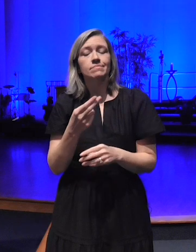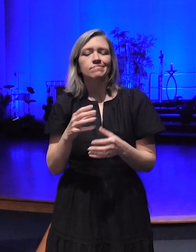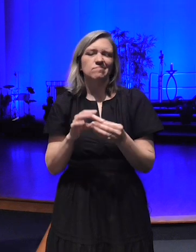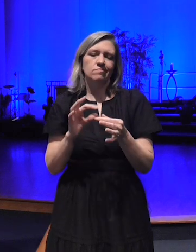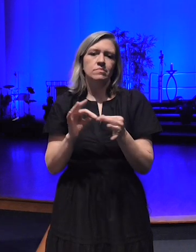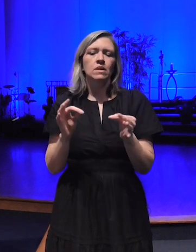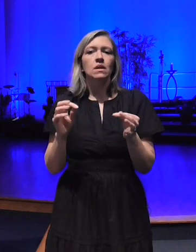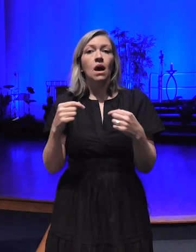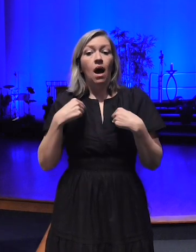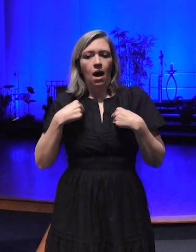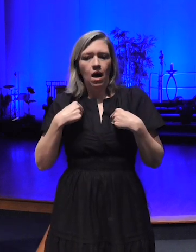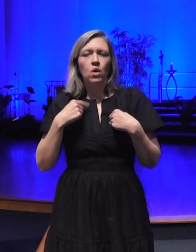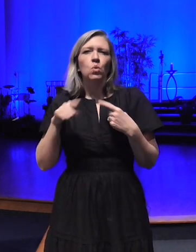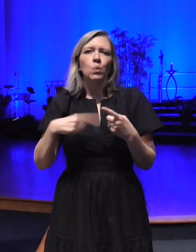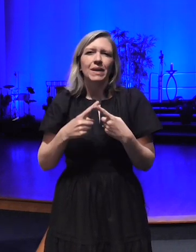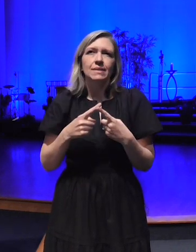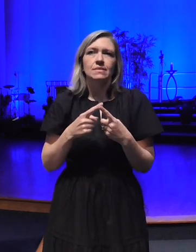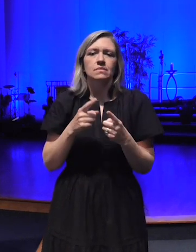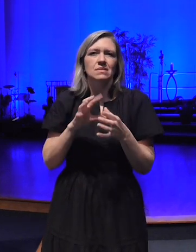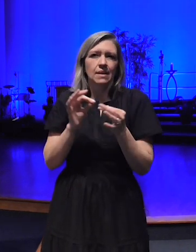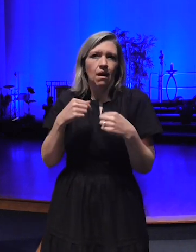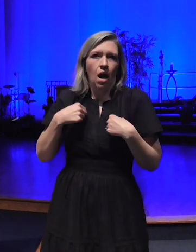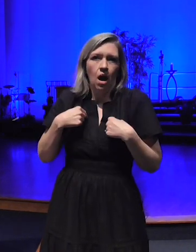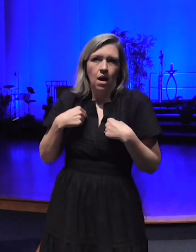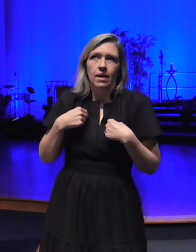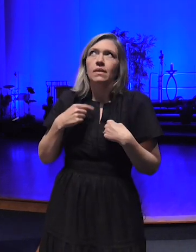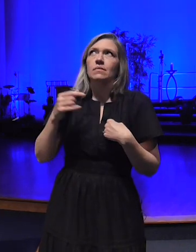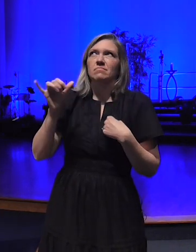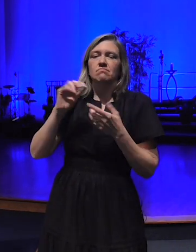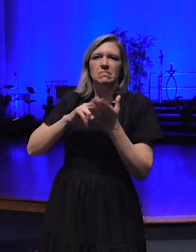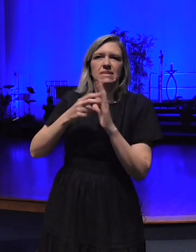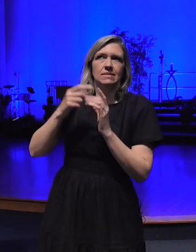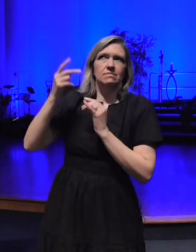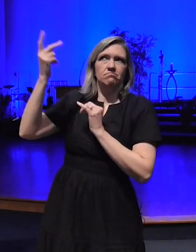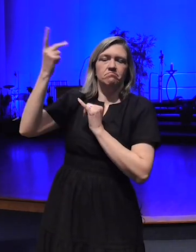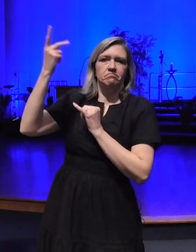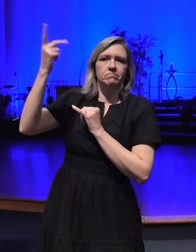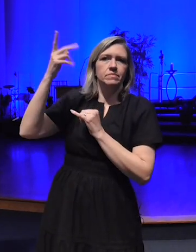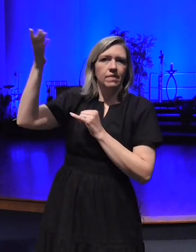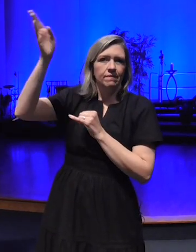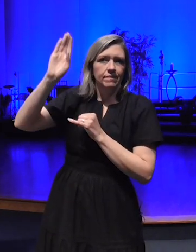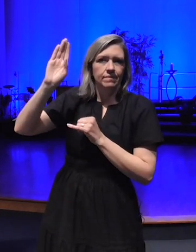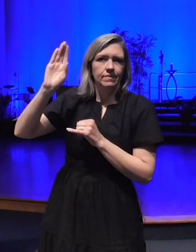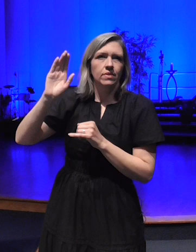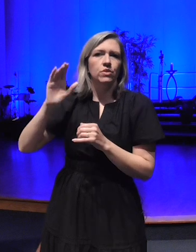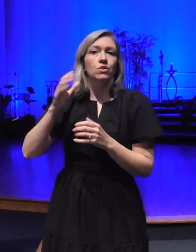Habló del Yo soy, dijo Yo y el padre somos uno, Yo soy y el Padre, la